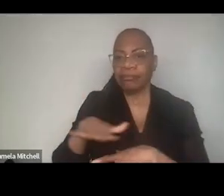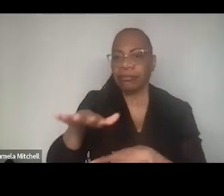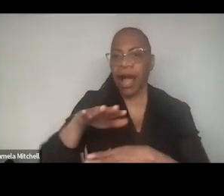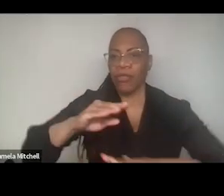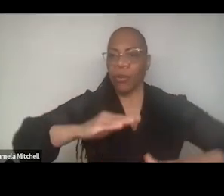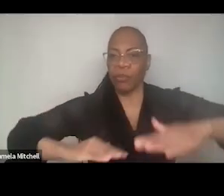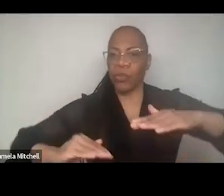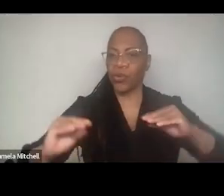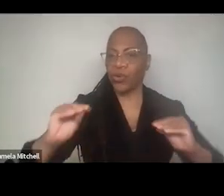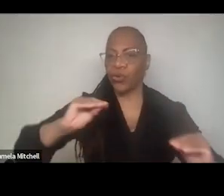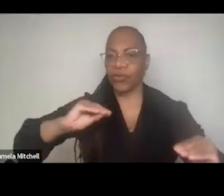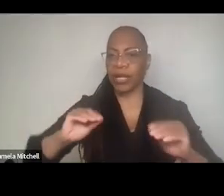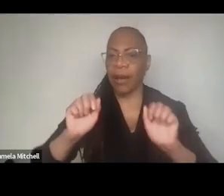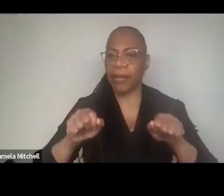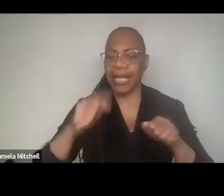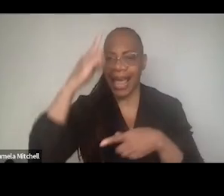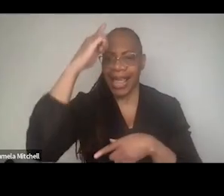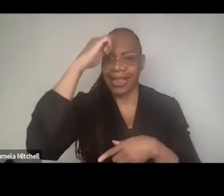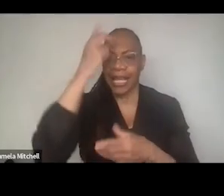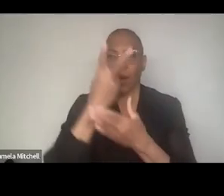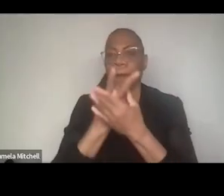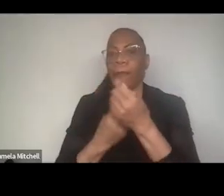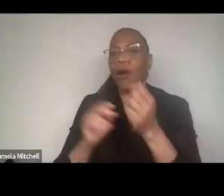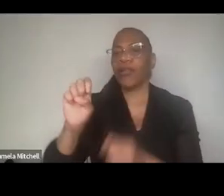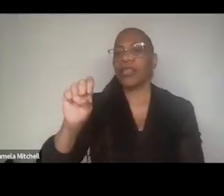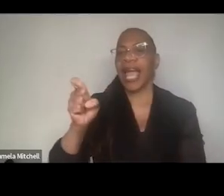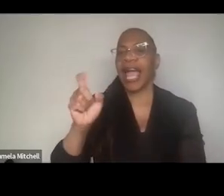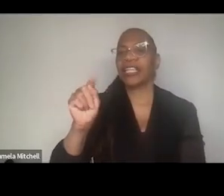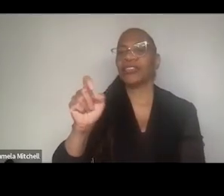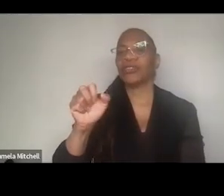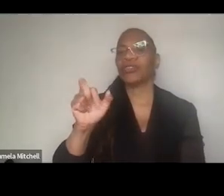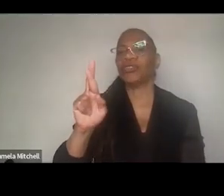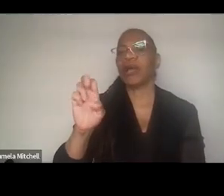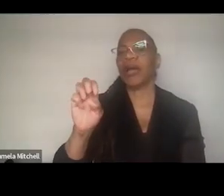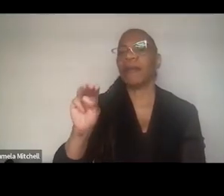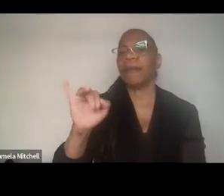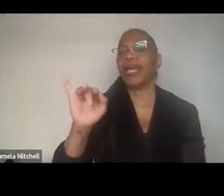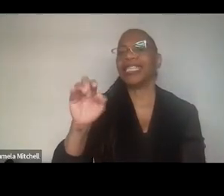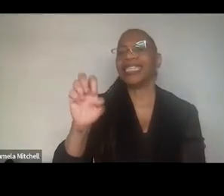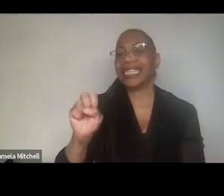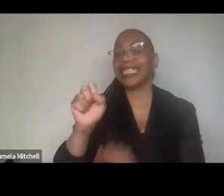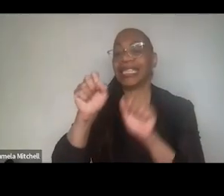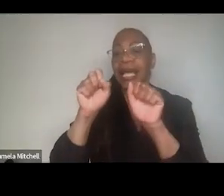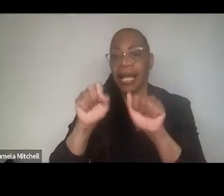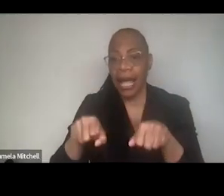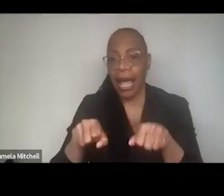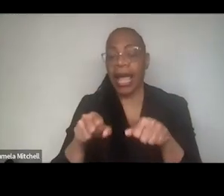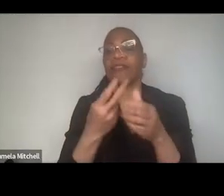Esto es pensar en ambas extremidades que también pueden incluir otras funciones que impactan el funcionamiento motor como la visión,